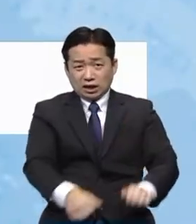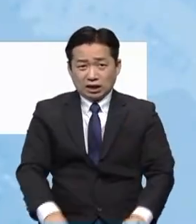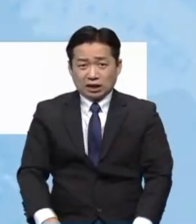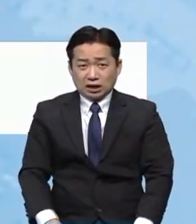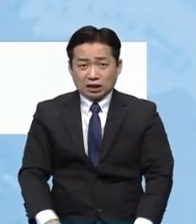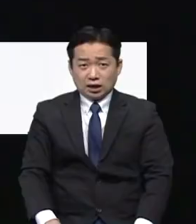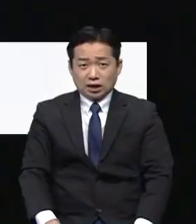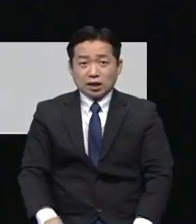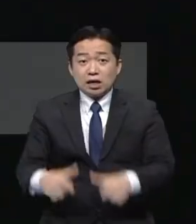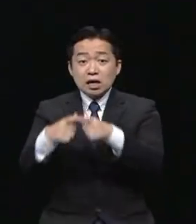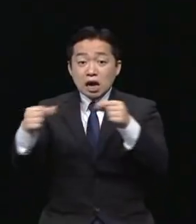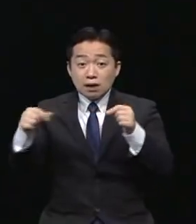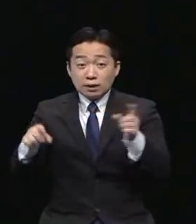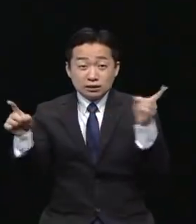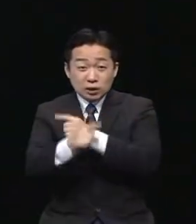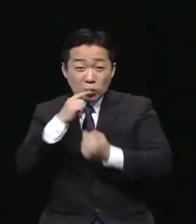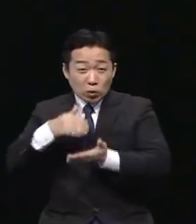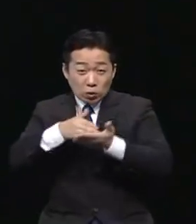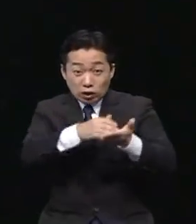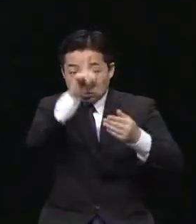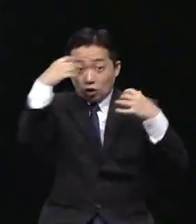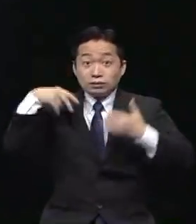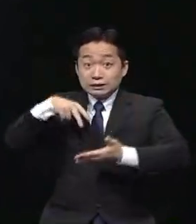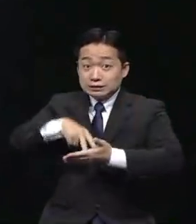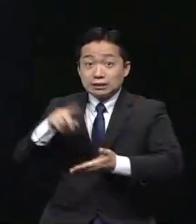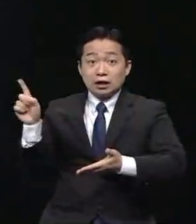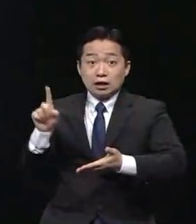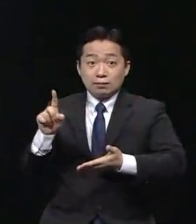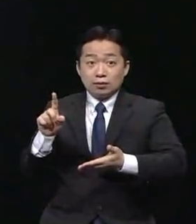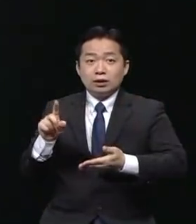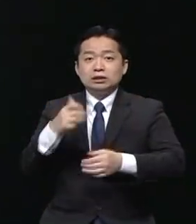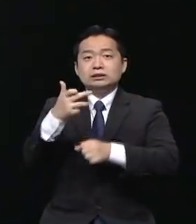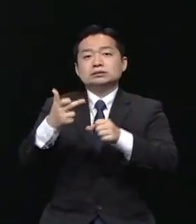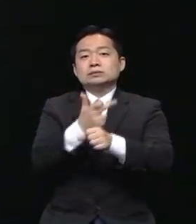일본의 시정 요구에 대한 정부 입장은 17시간 만에 나왔습니다.